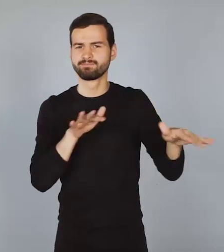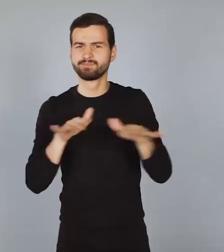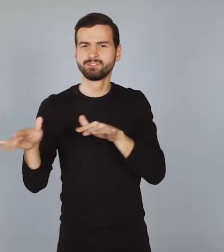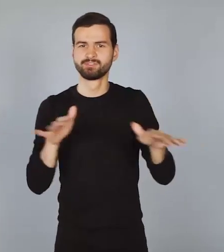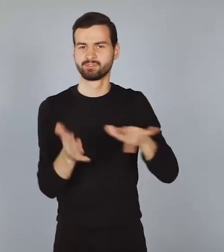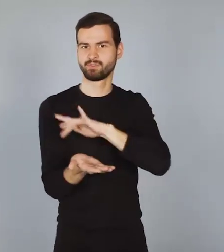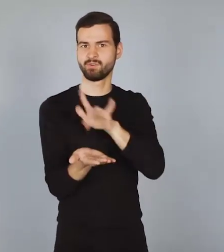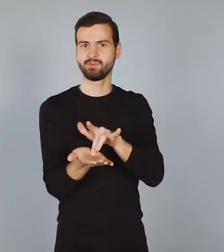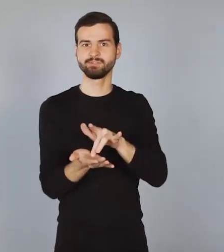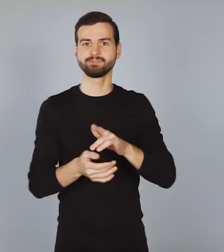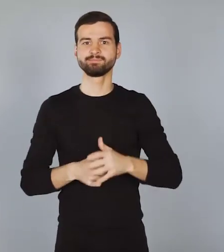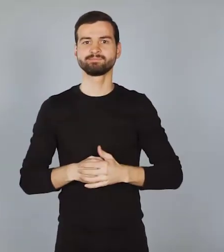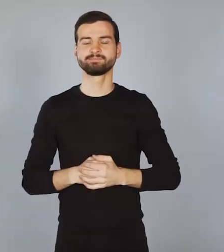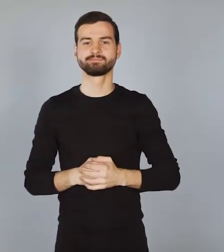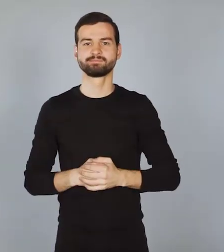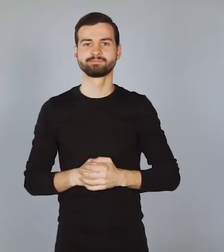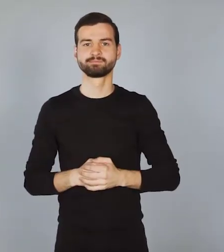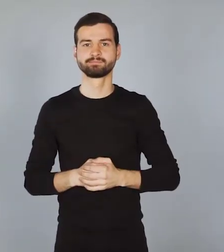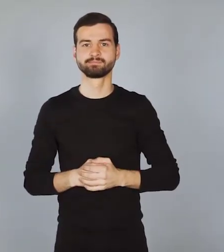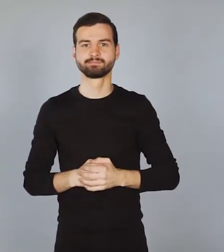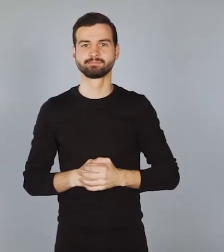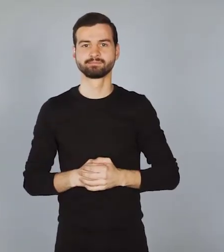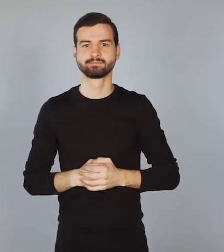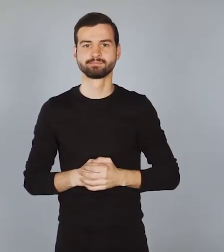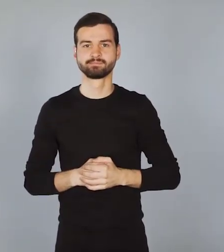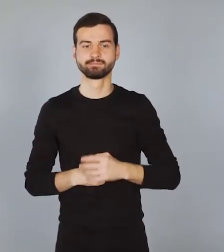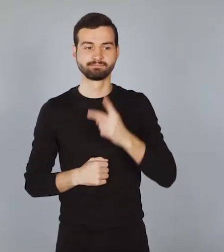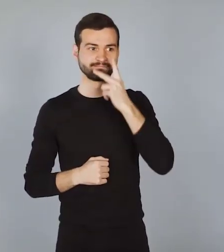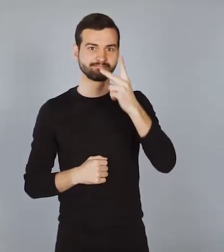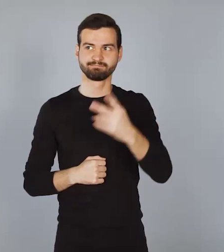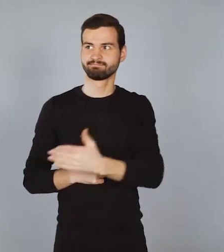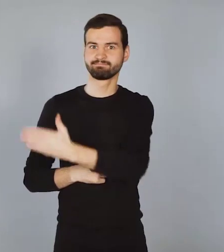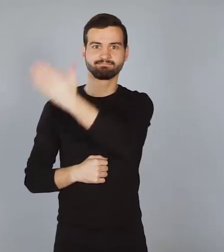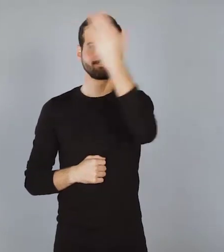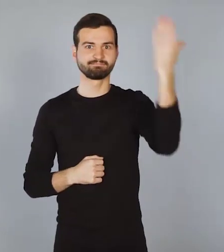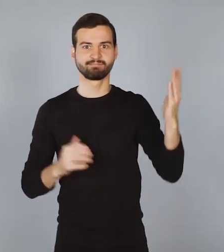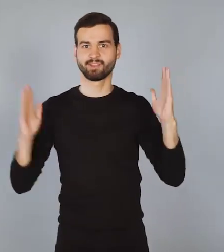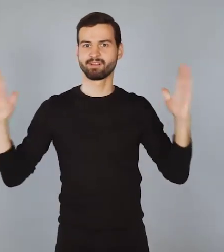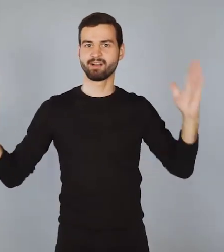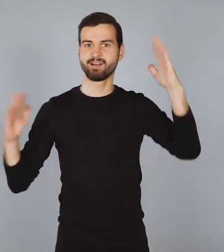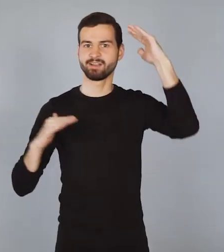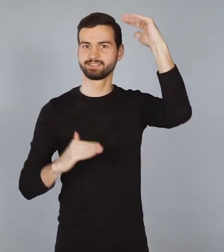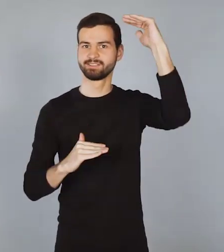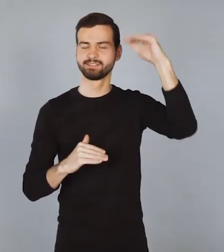античного города. Посмотрите на эту картину.